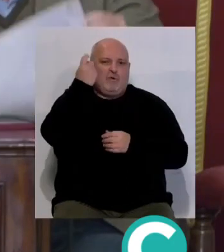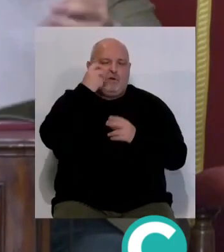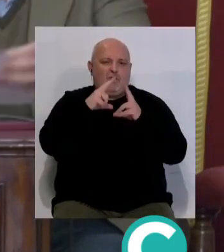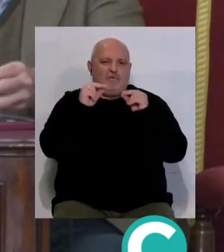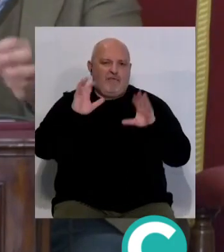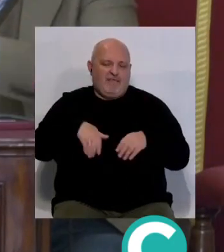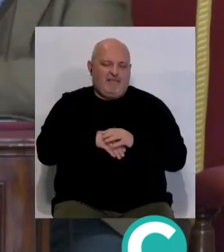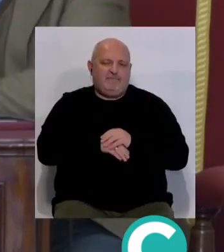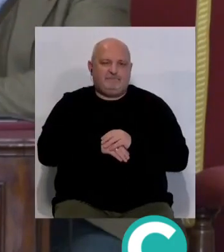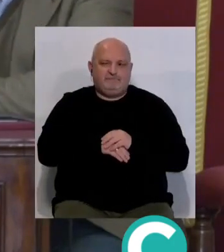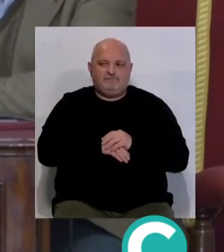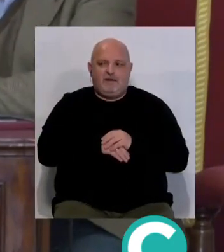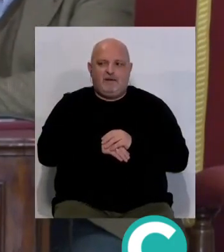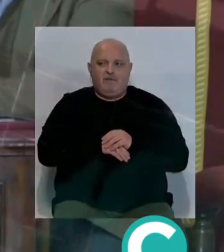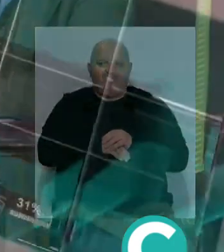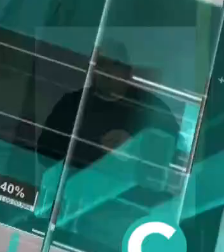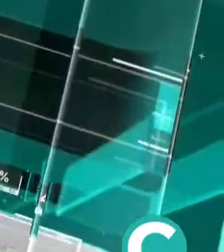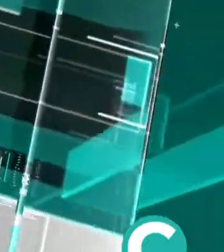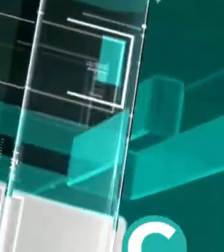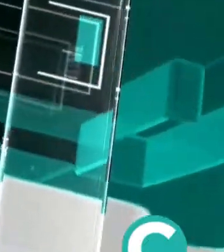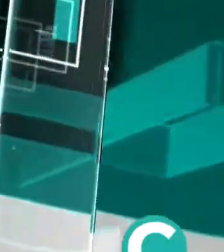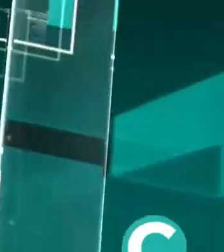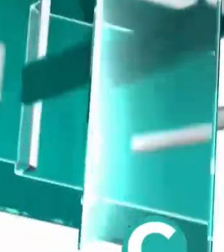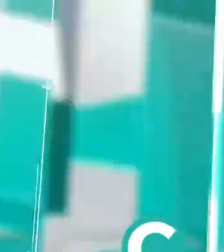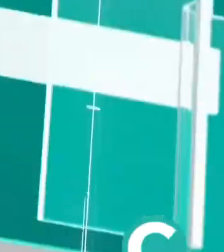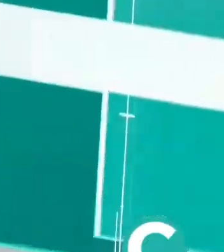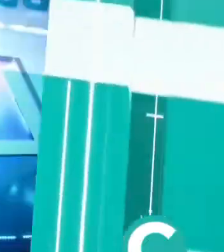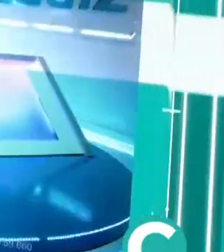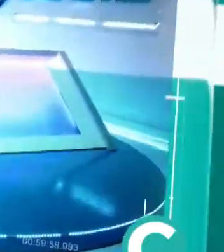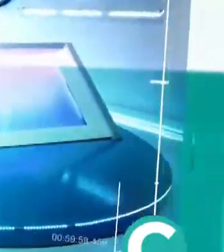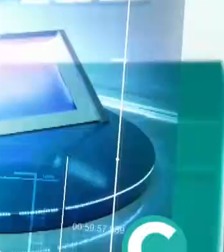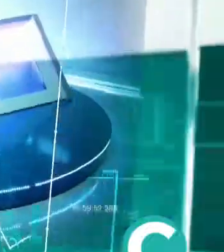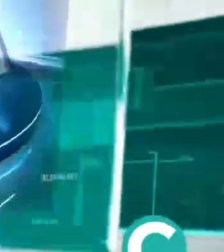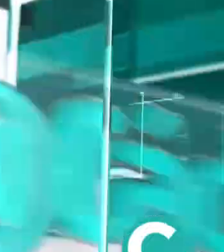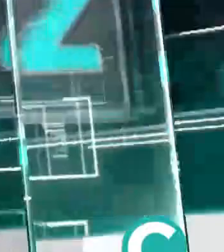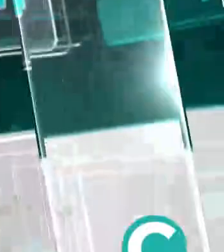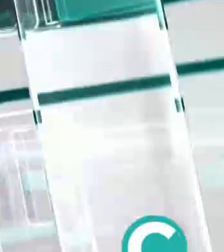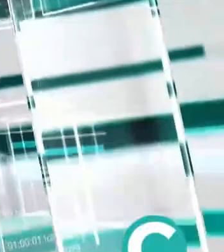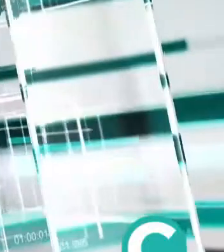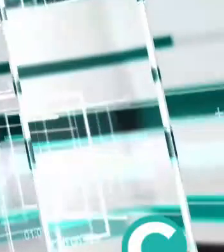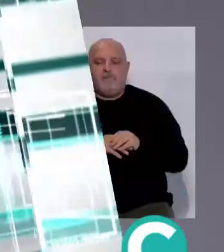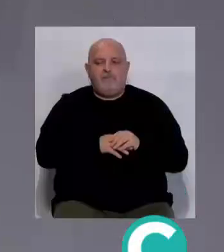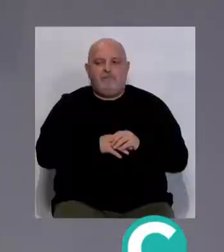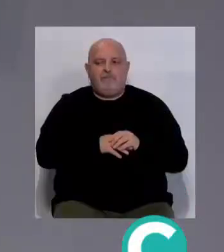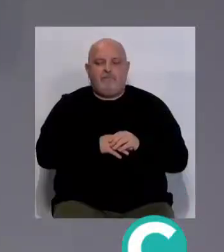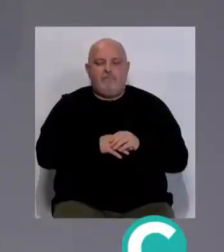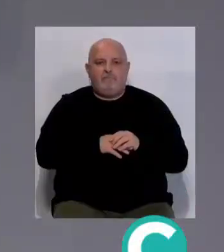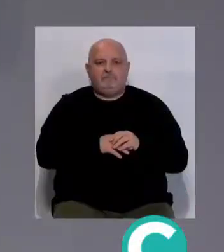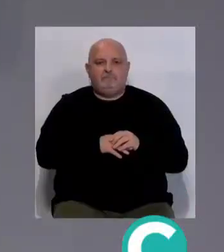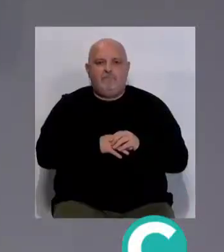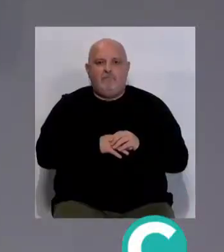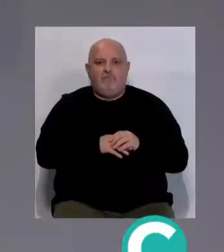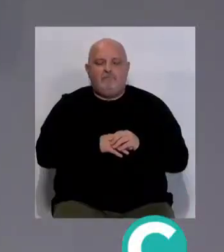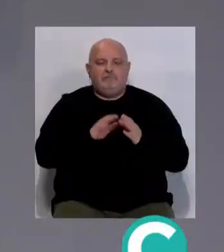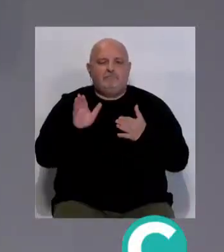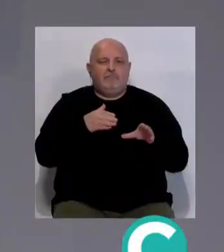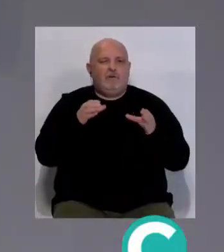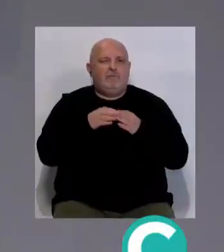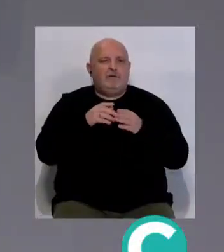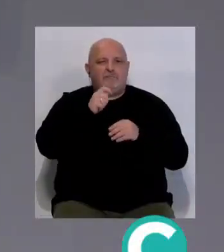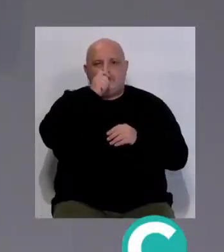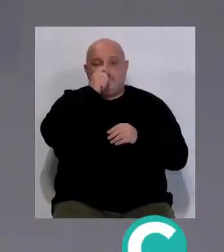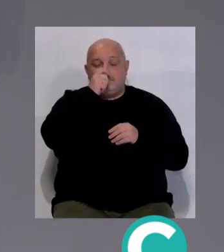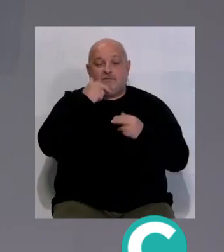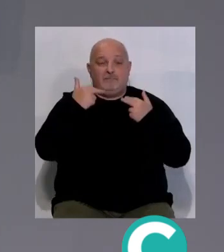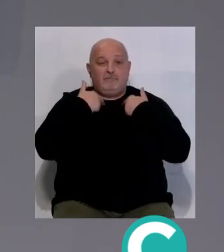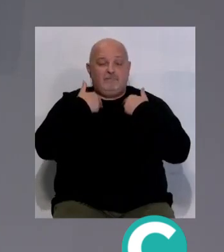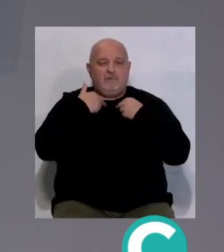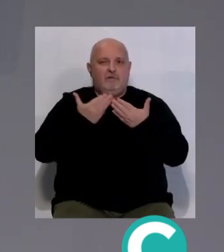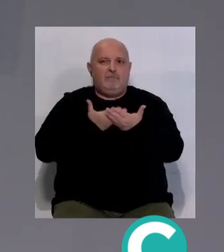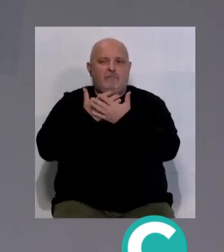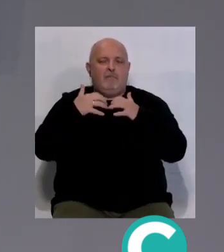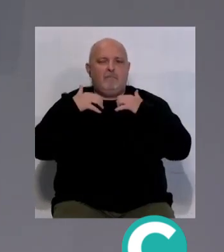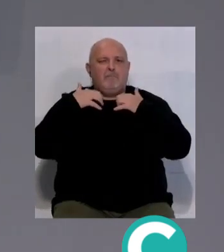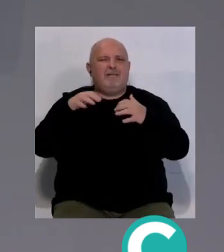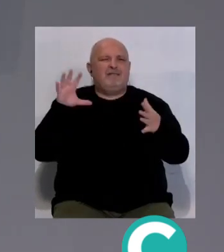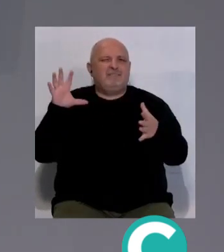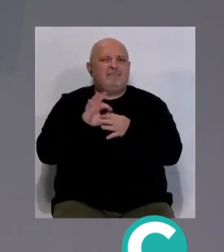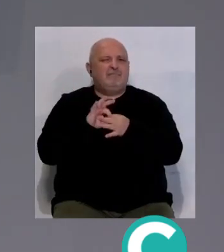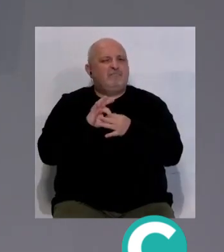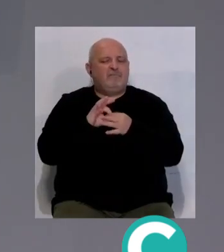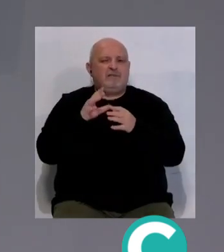Cádiz el grupo socialista de la diputación llevar pleno una moción relativa a la sequía Fernando